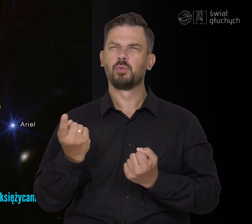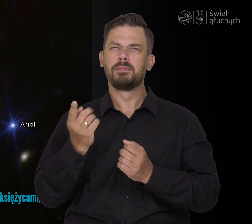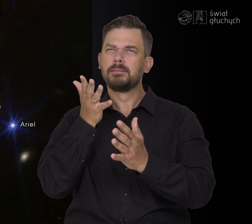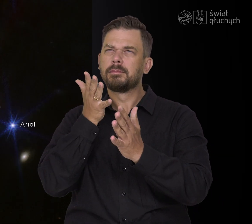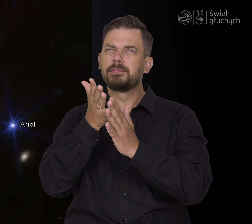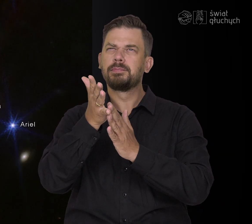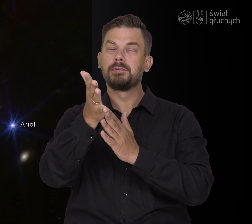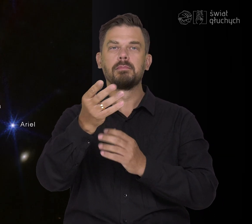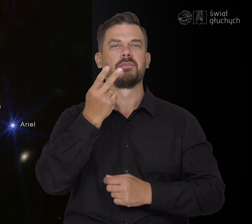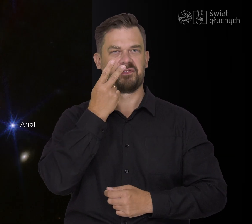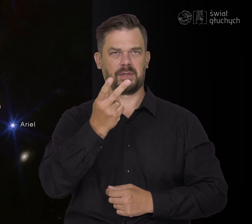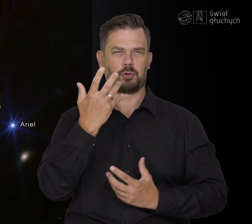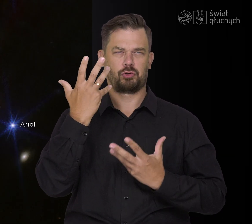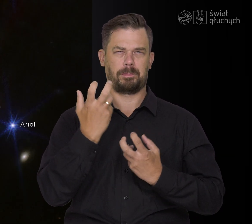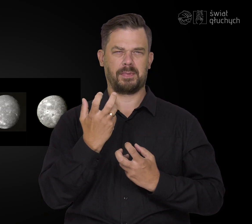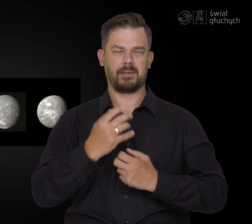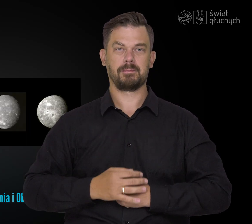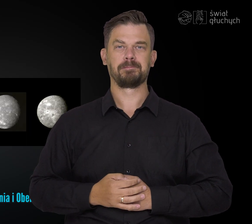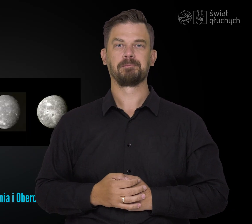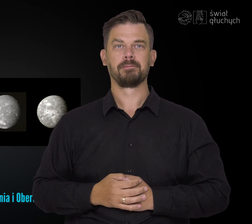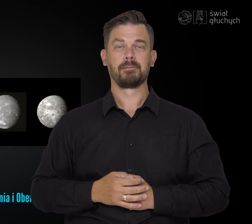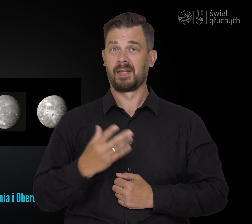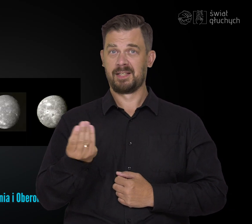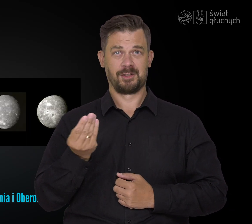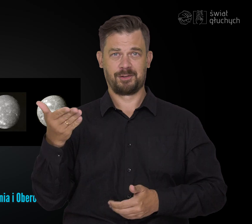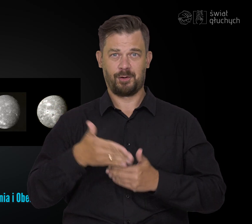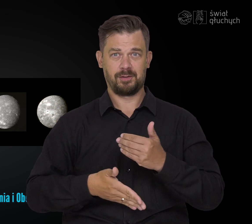bez super zaawansowanego sprzętu. A to wcale nie koniec.